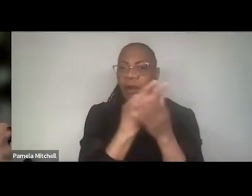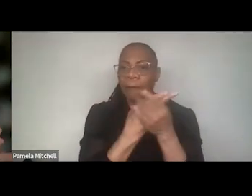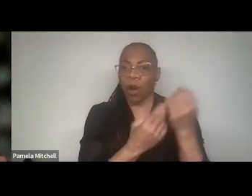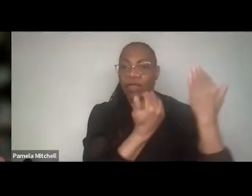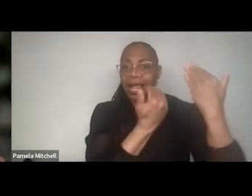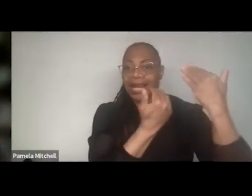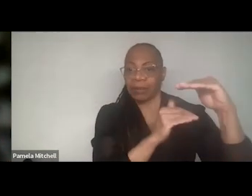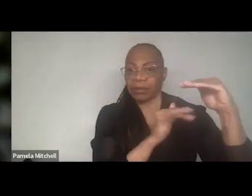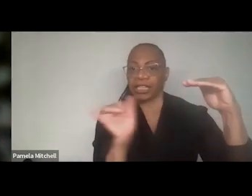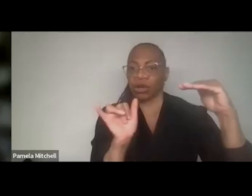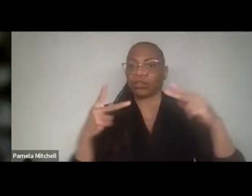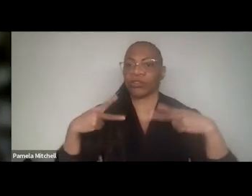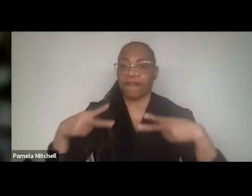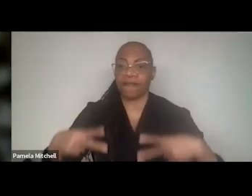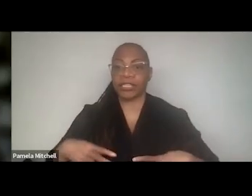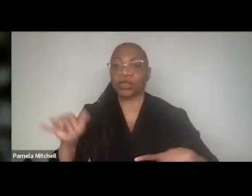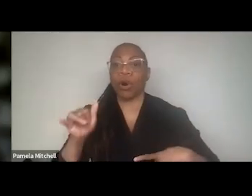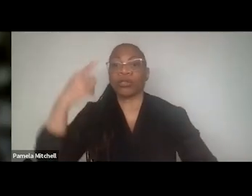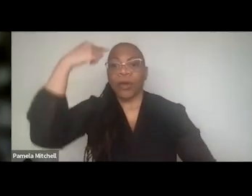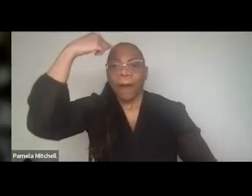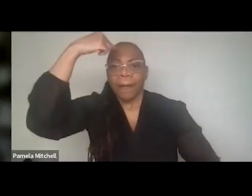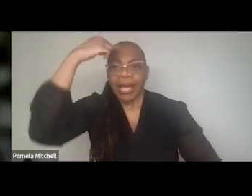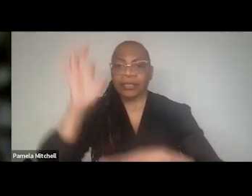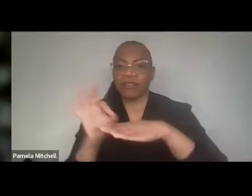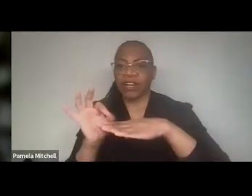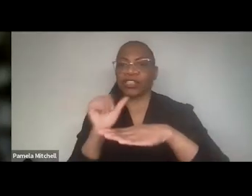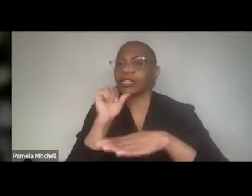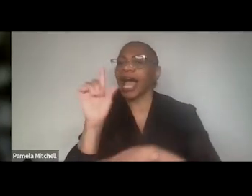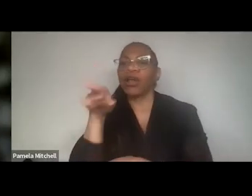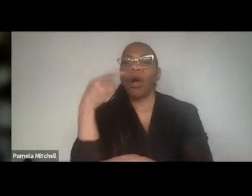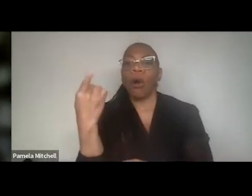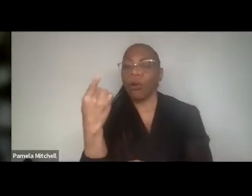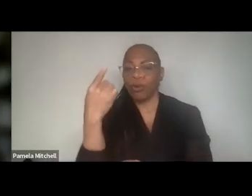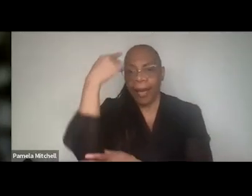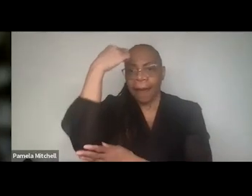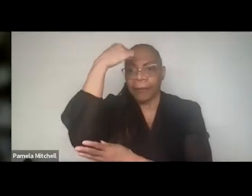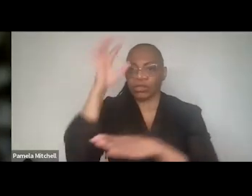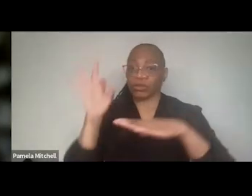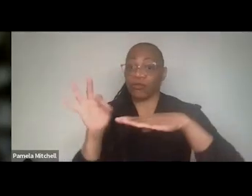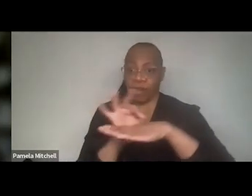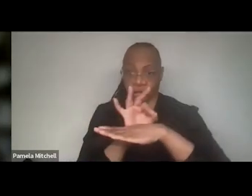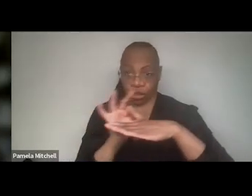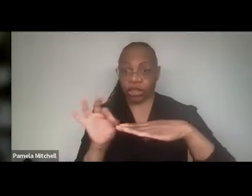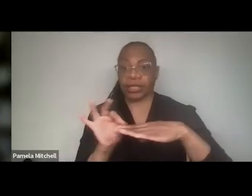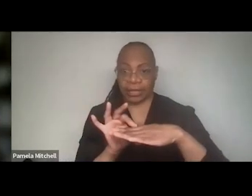tanto en el funcionamiento físico como mental, no solo en el funcionamiento mental. Miren eso.